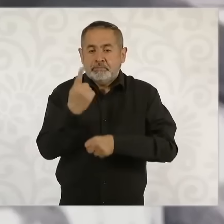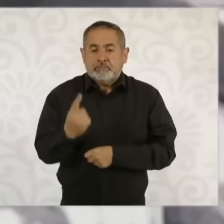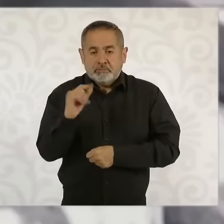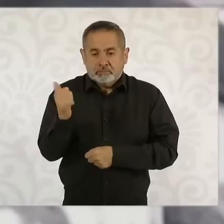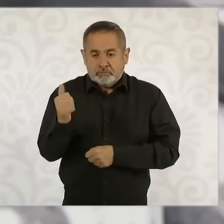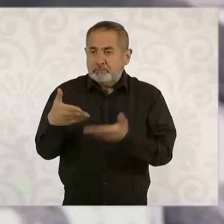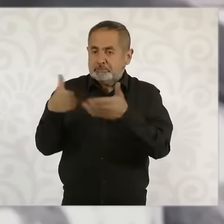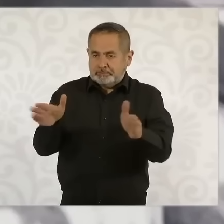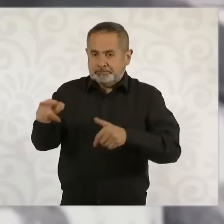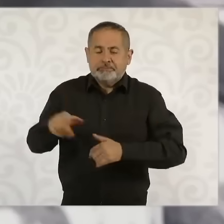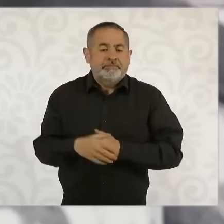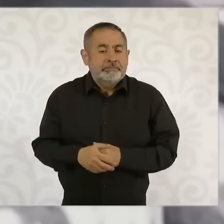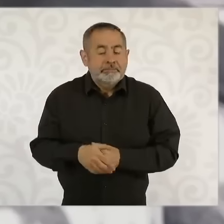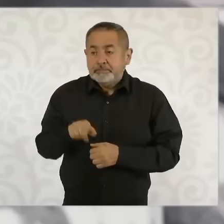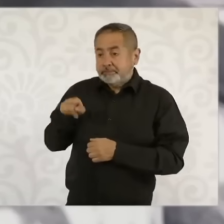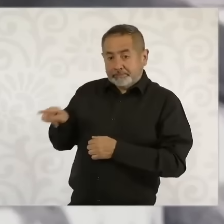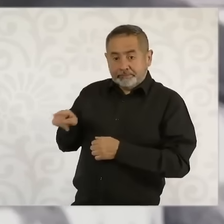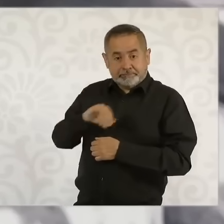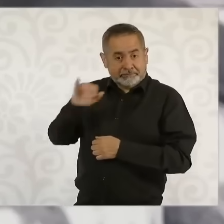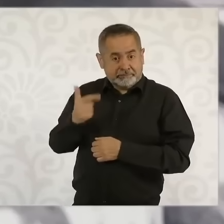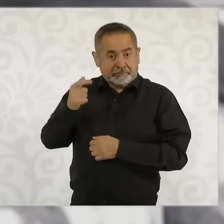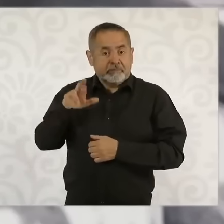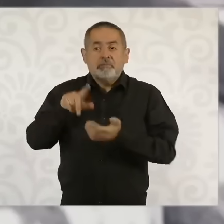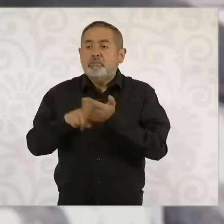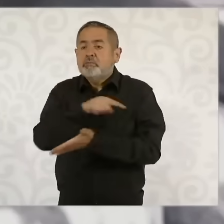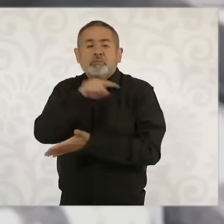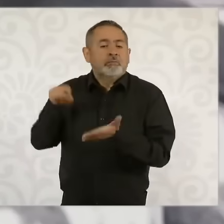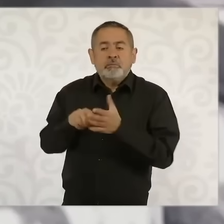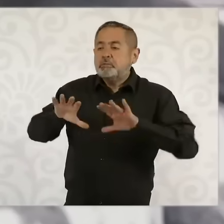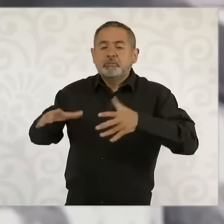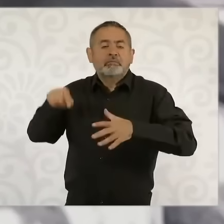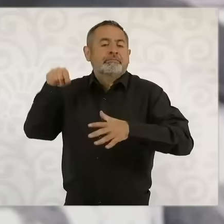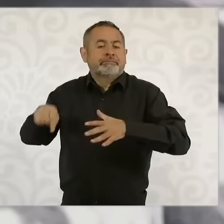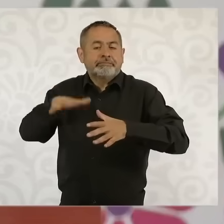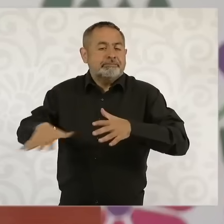debo destacar que el parque del Jaguar se encuentra ubicado en la zona de de en Tulum,